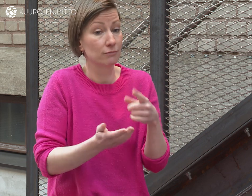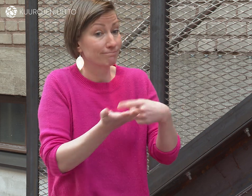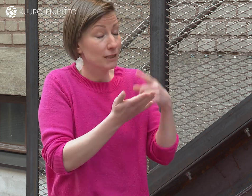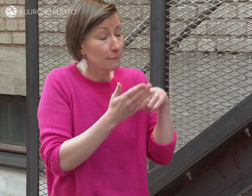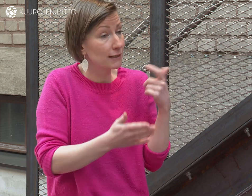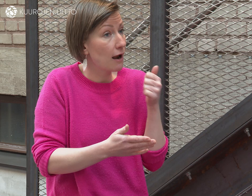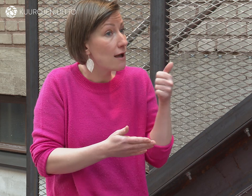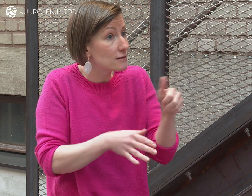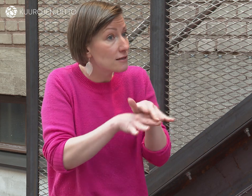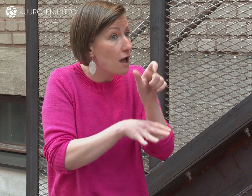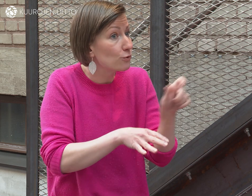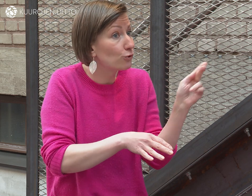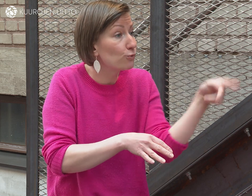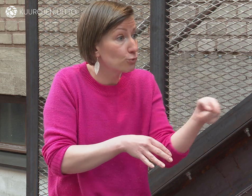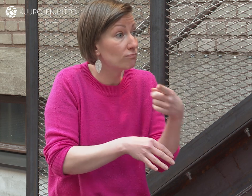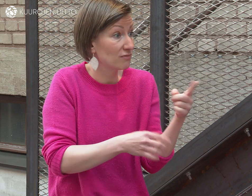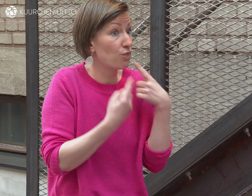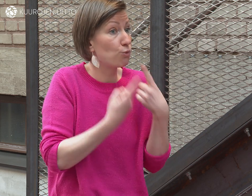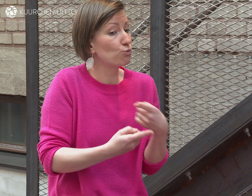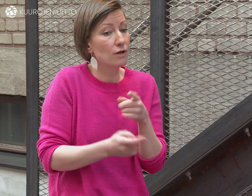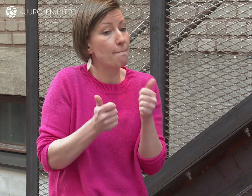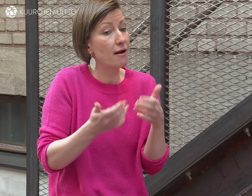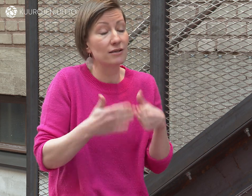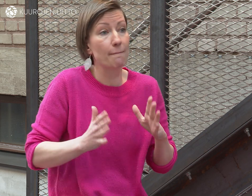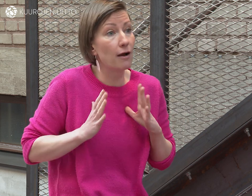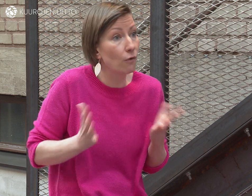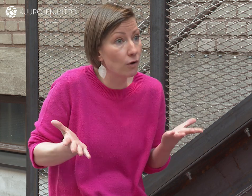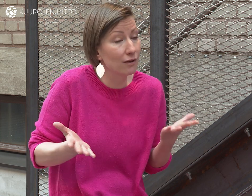Selvityksessä haastateltiin Kelan asiantuntijoita, jotka itsekin myönsivät, ettei hankintamenettely ole paras tapa.